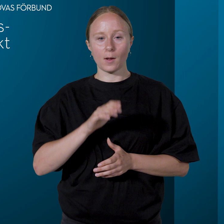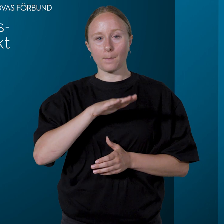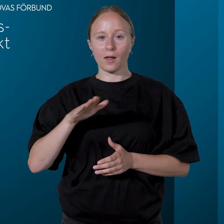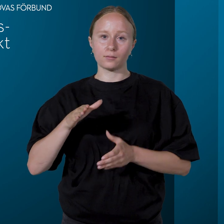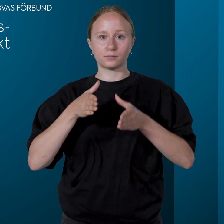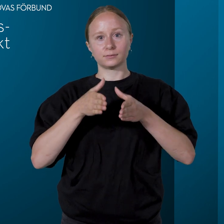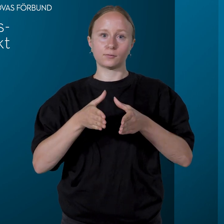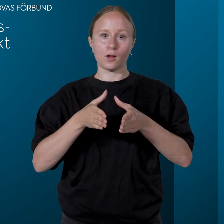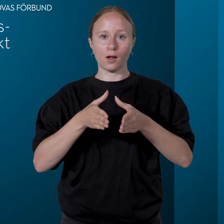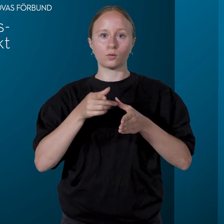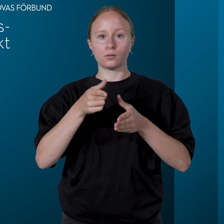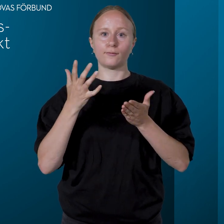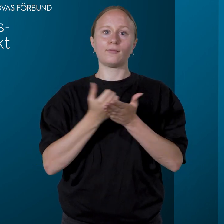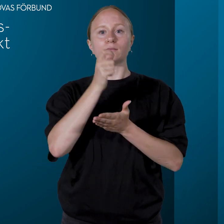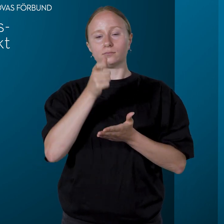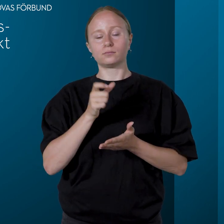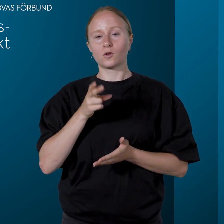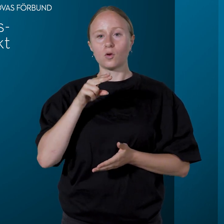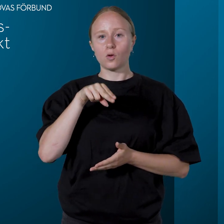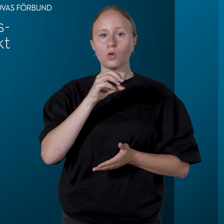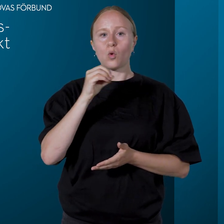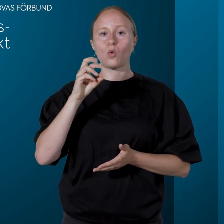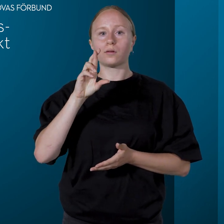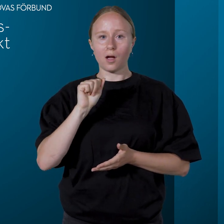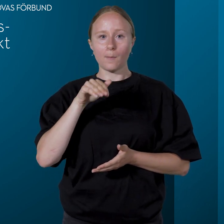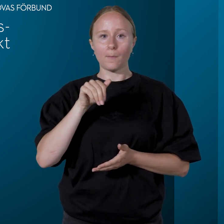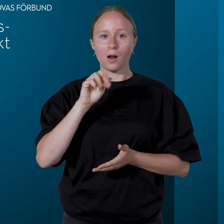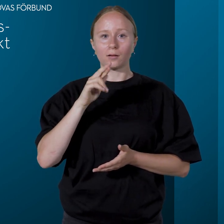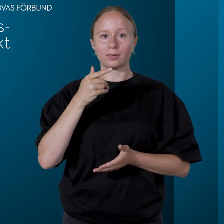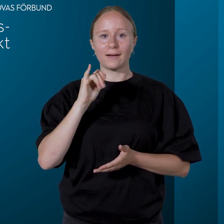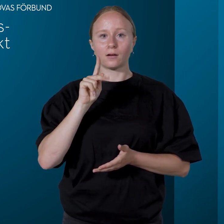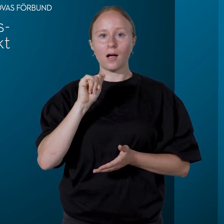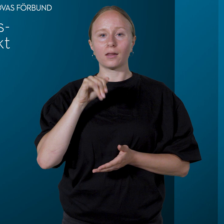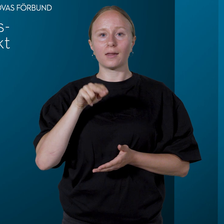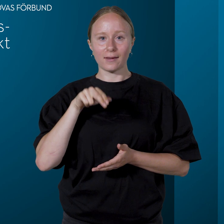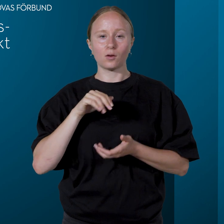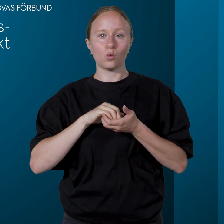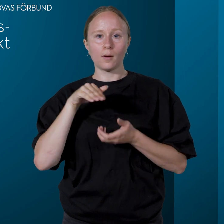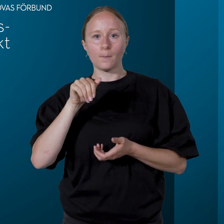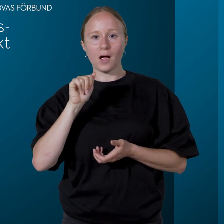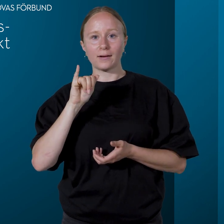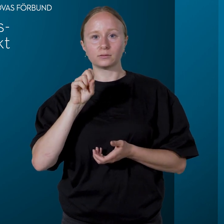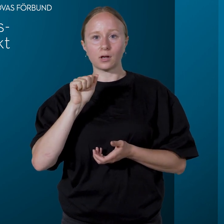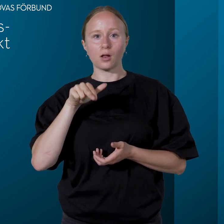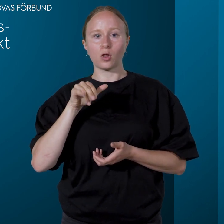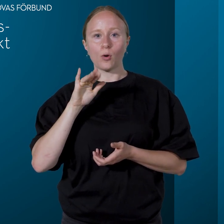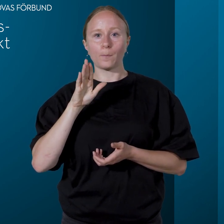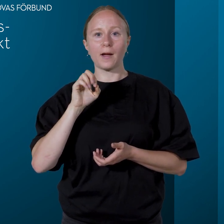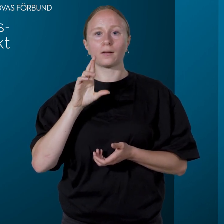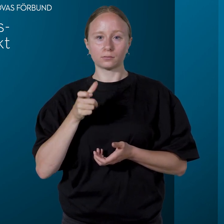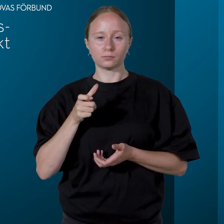Barnkategorins seger tilldelades Noora Martikainen och Maisa Nyberg -